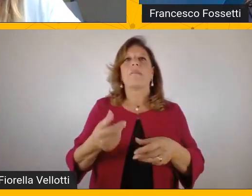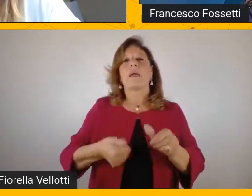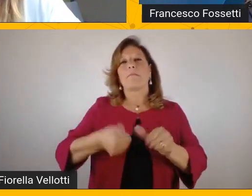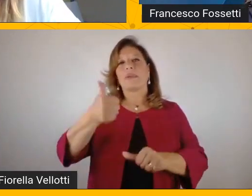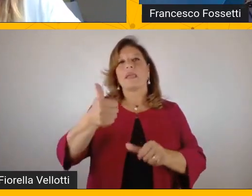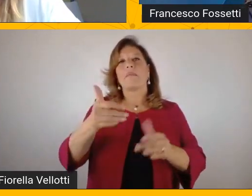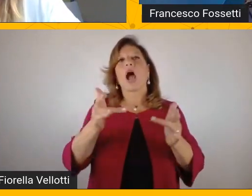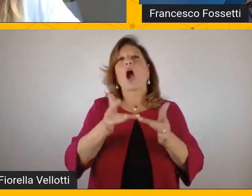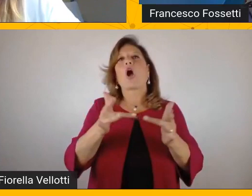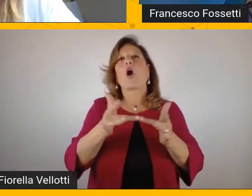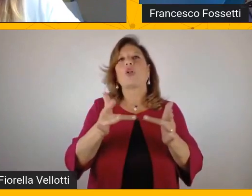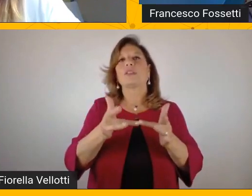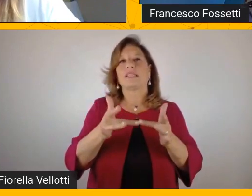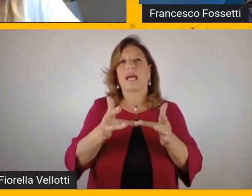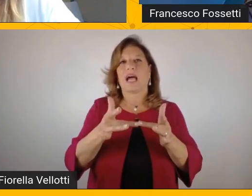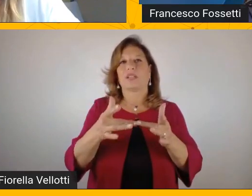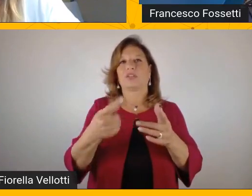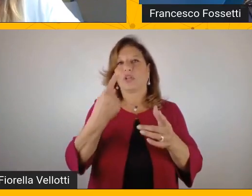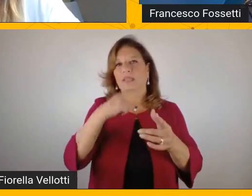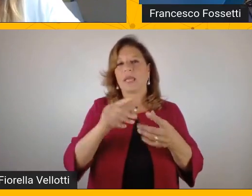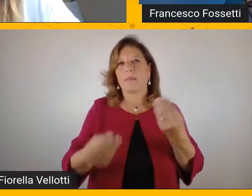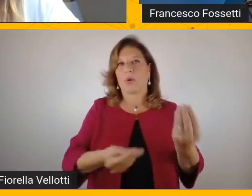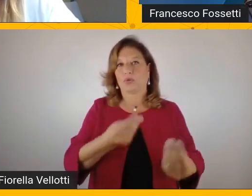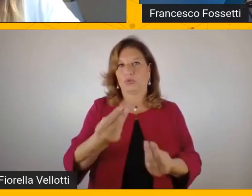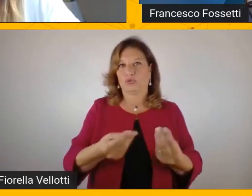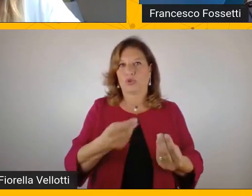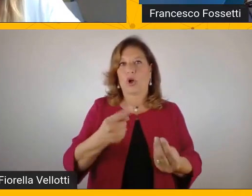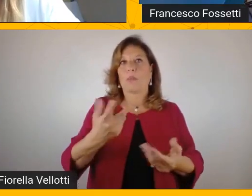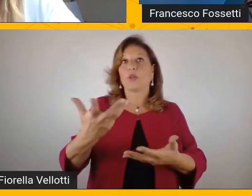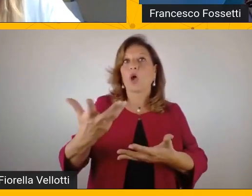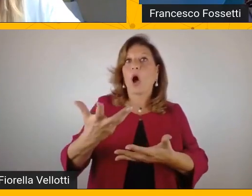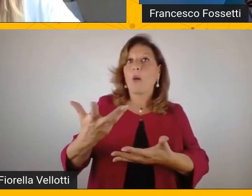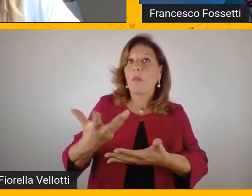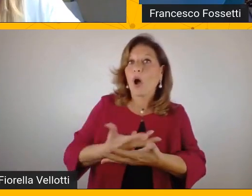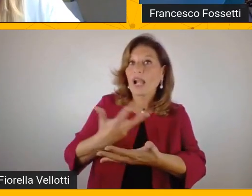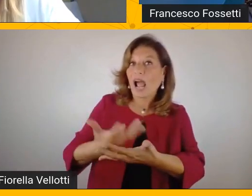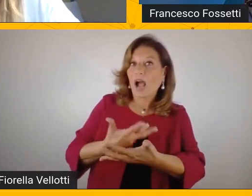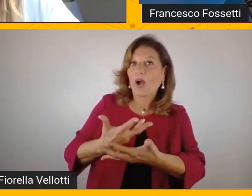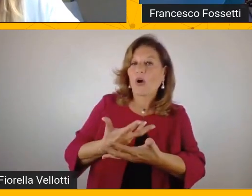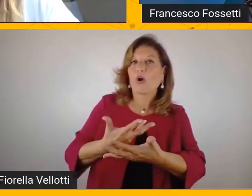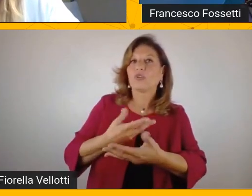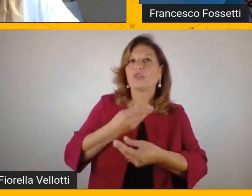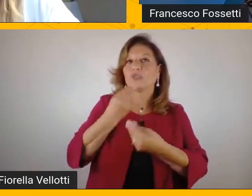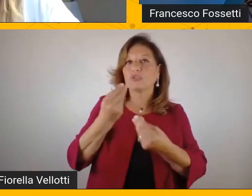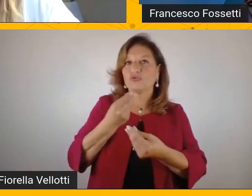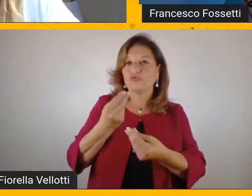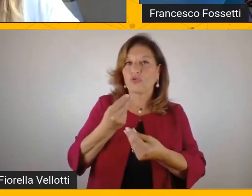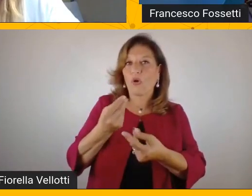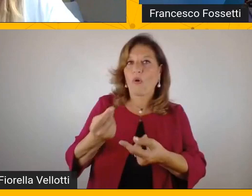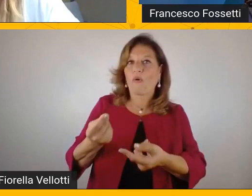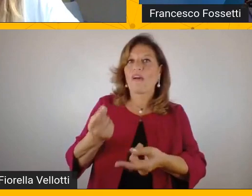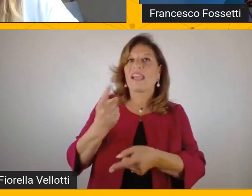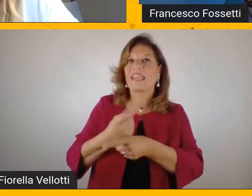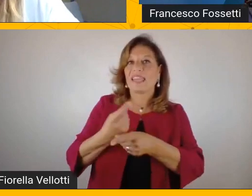con questi prodotti eh e poi iniziare a farsi raccontare le